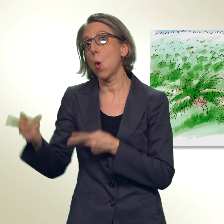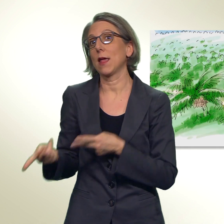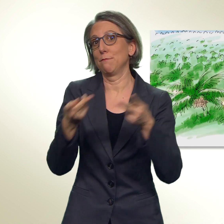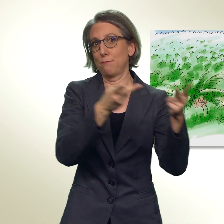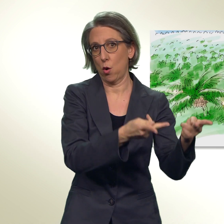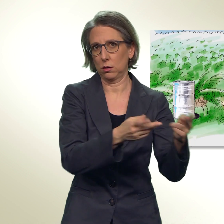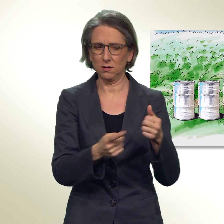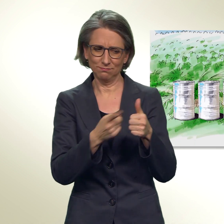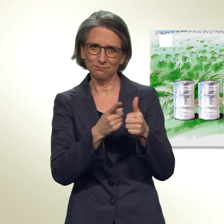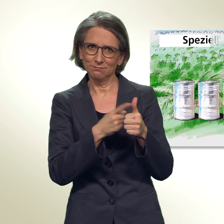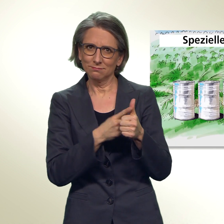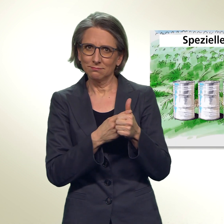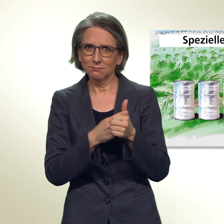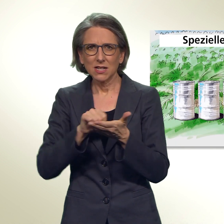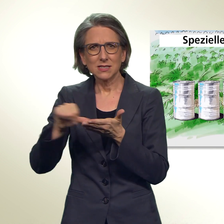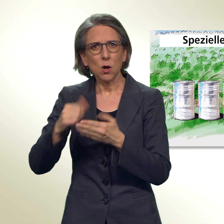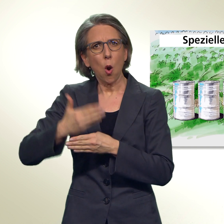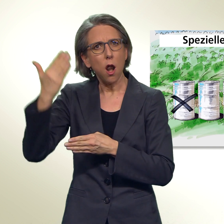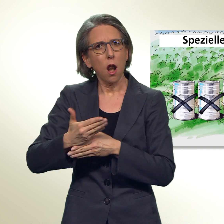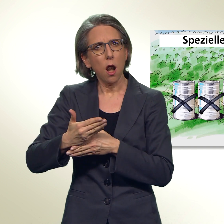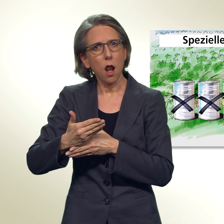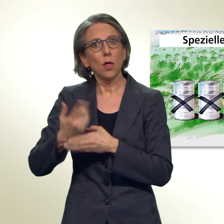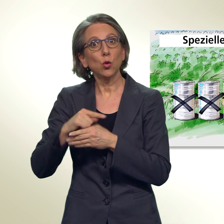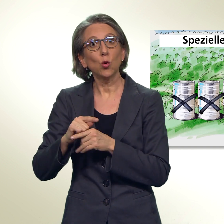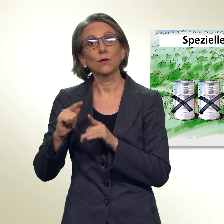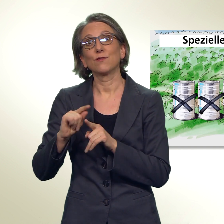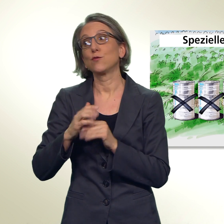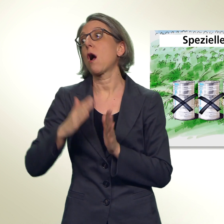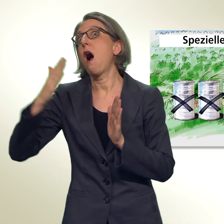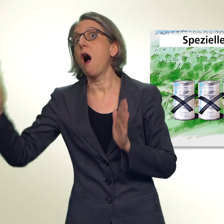Erstens würden die Zölle auf Palmöl nur für eine beschränkte Menge gesenkt.